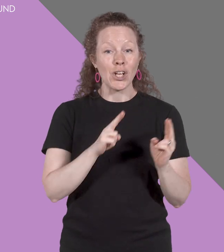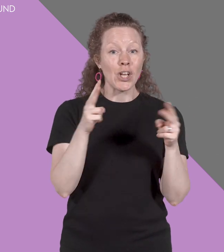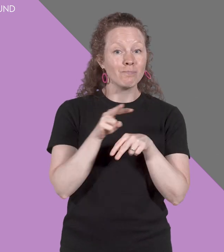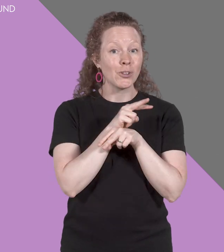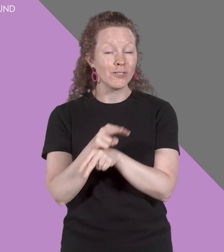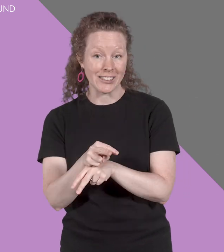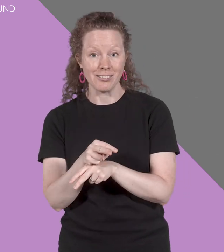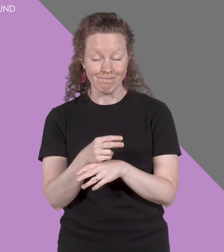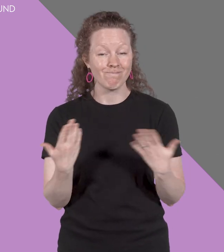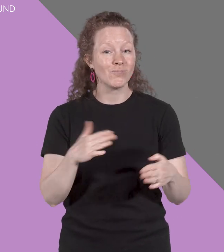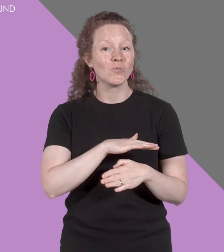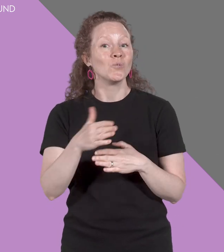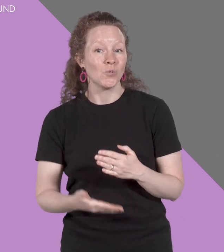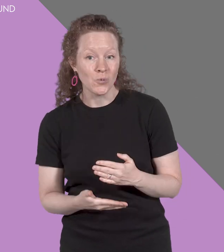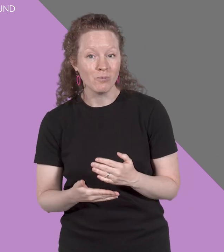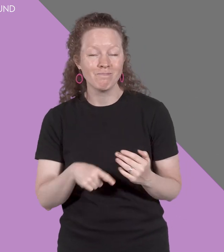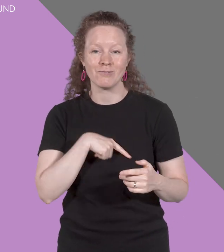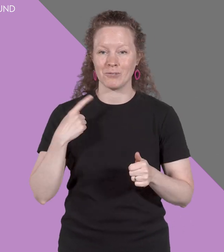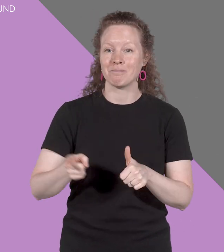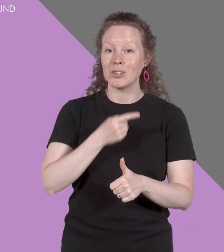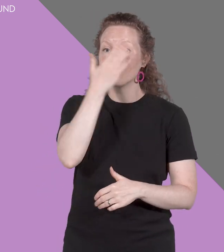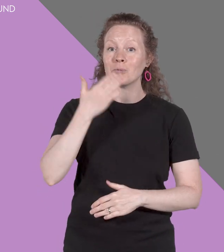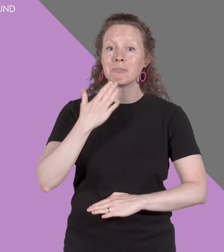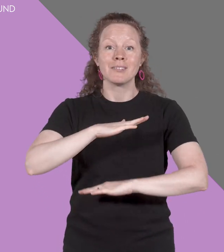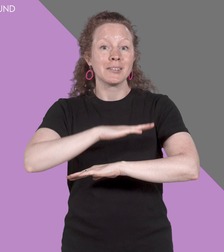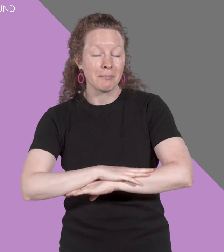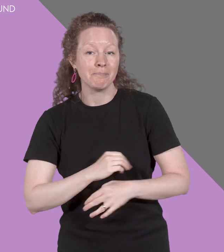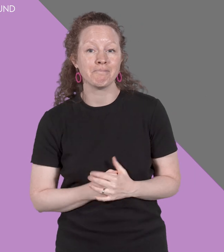Nyhetsöversikterna tar nu sommarpaus.